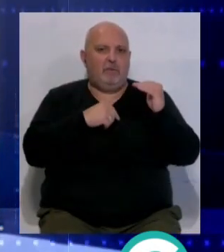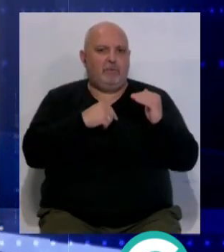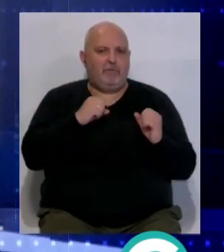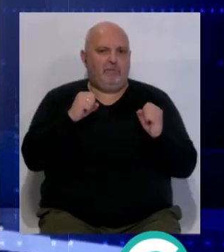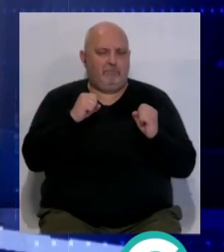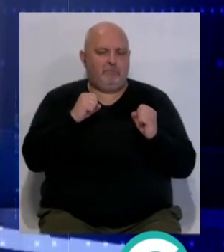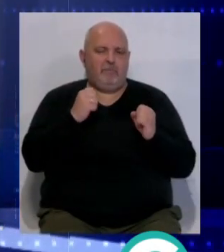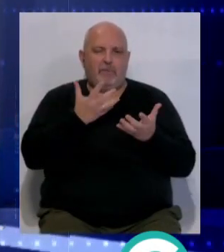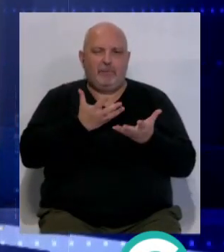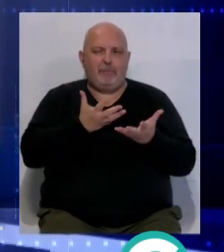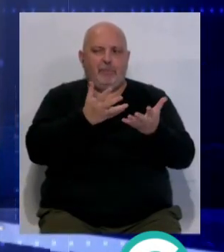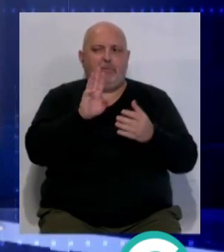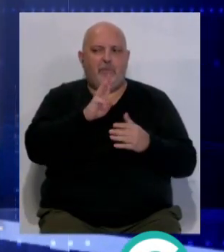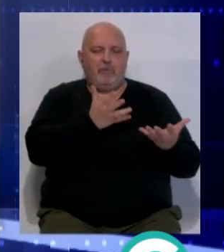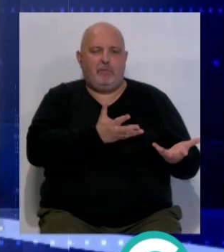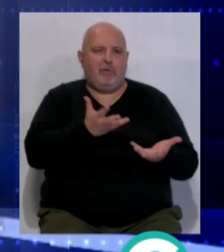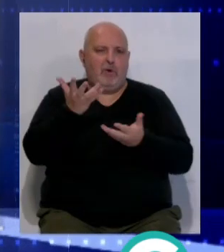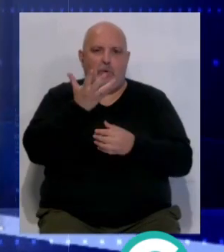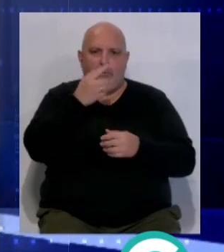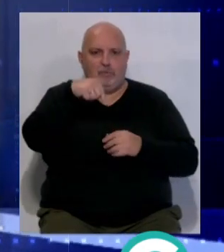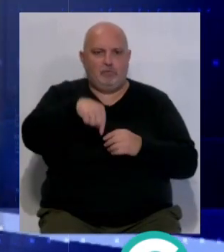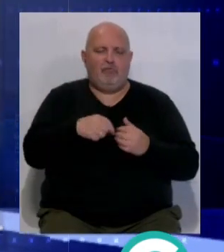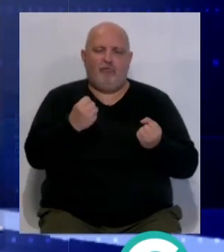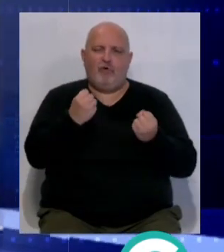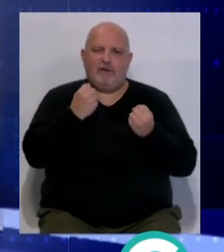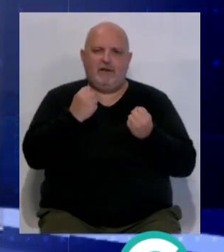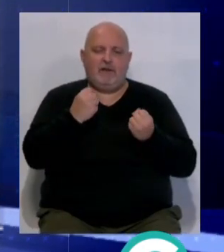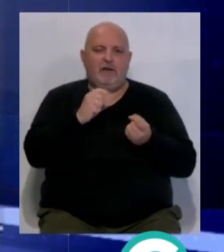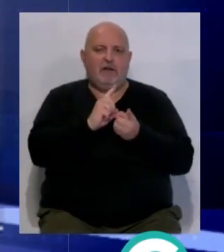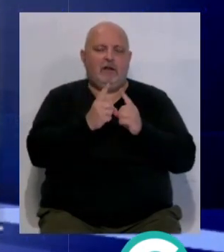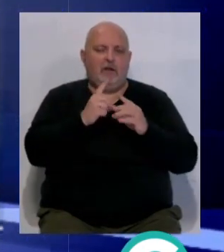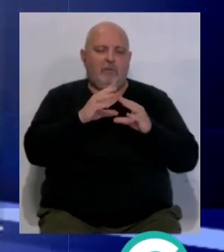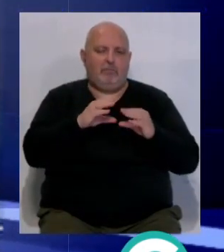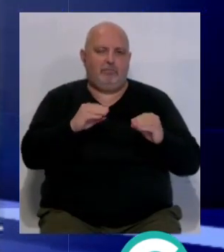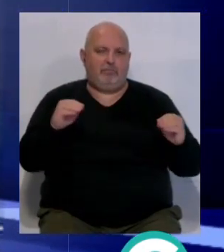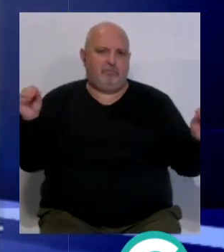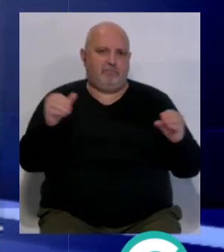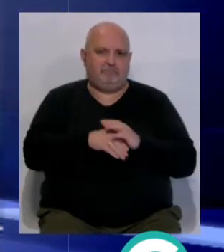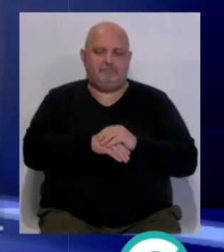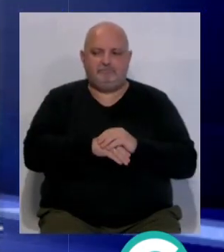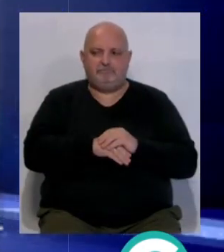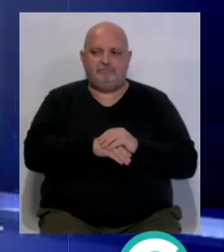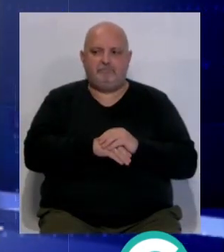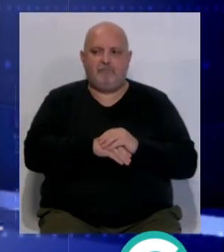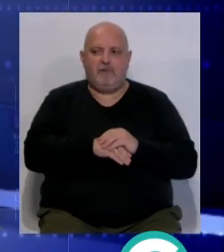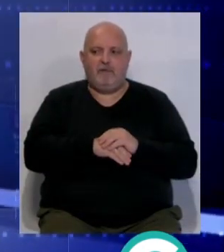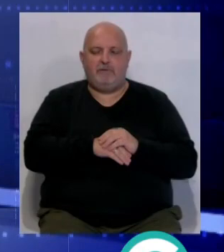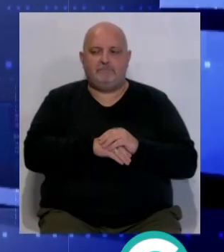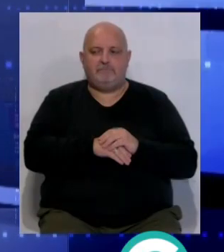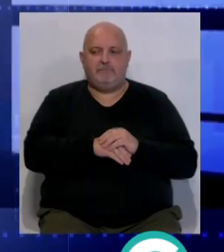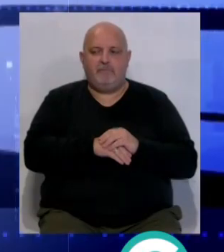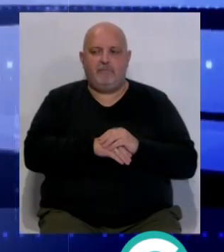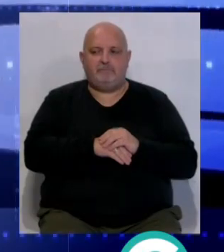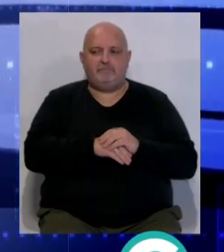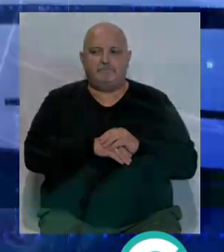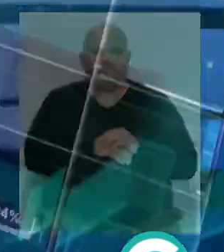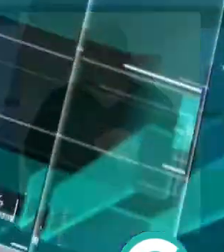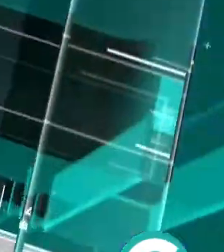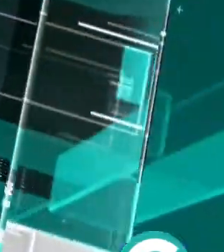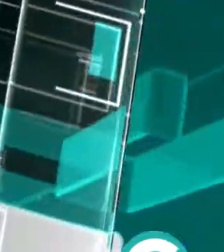vientos de Poniente y del suroeste muy fuerte tendiendo a moderados al final del [Música]